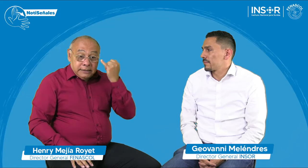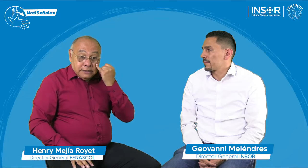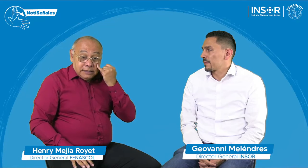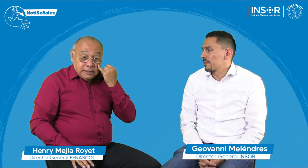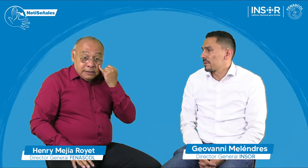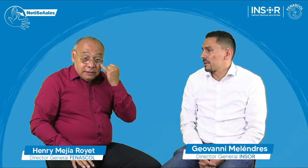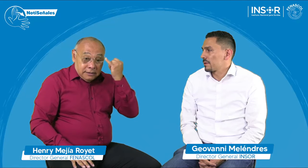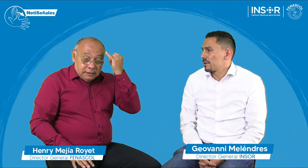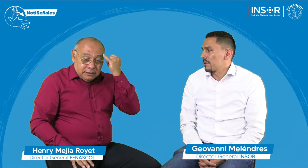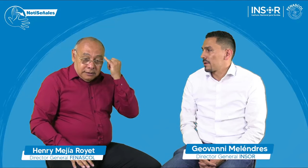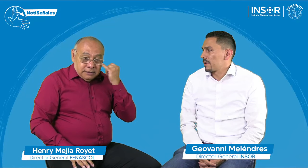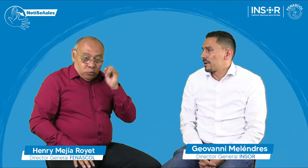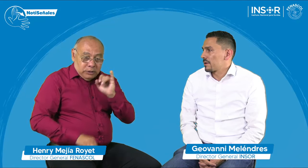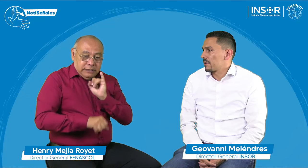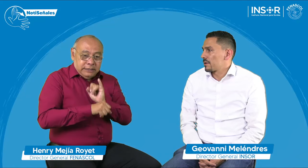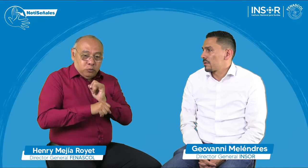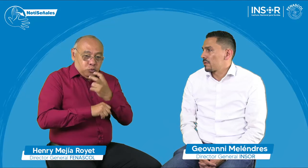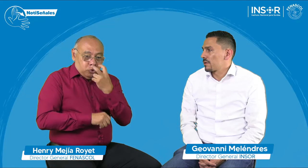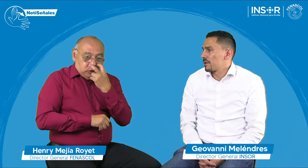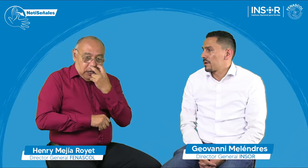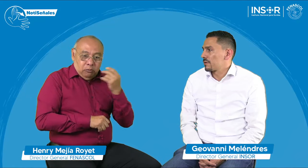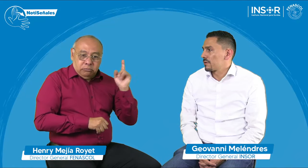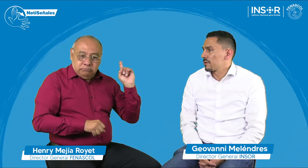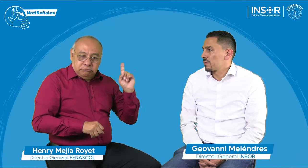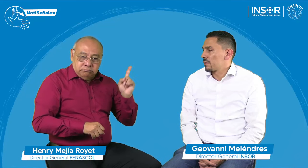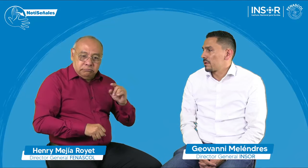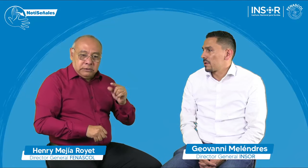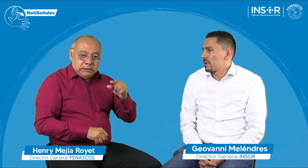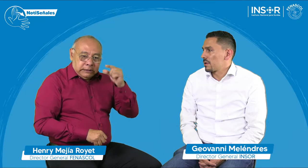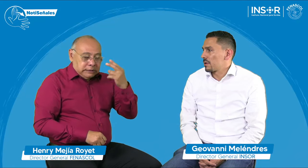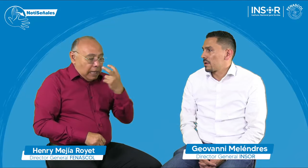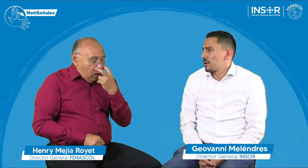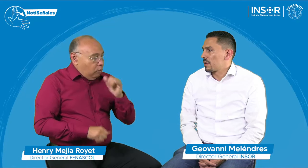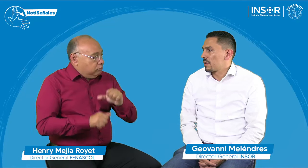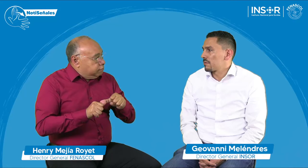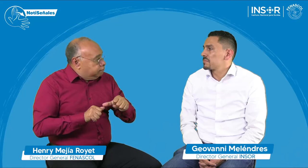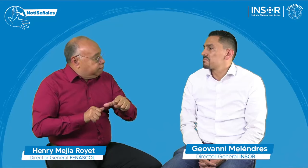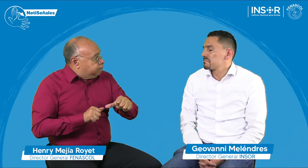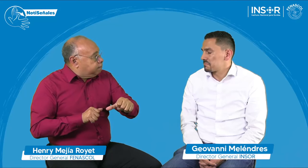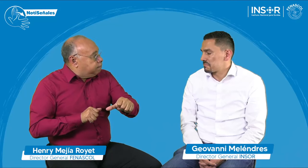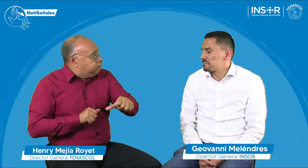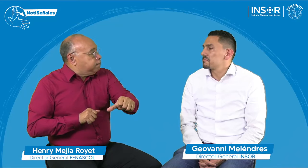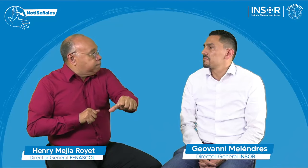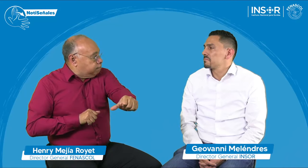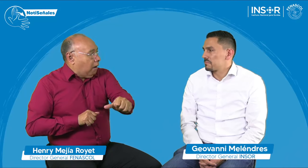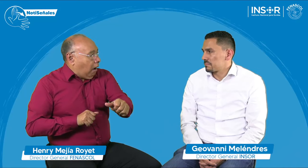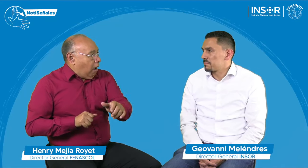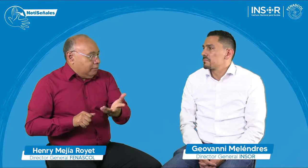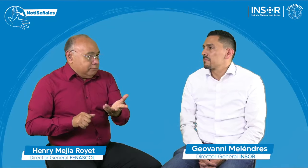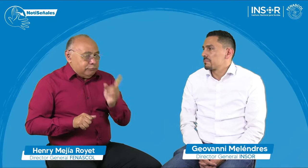pueda mantener, tener directores directoras sordas allí en el INSOR como en el